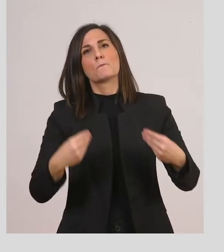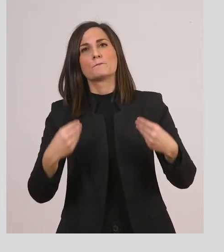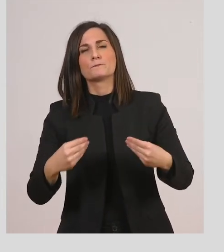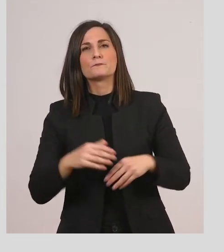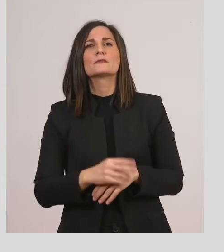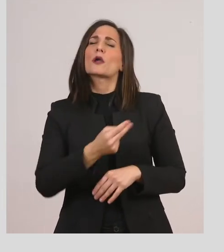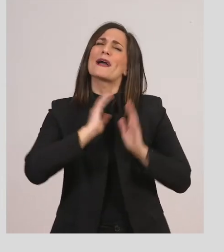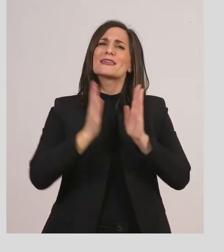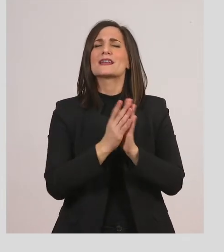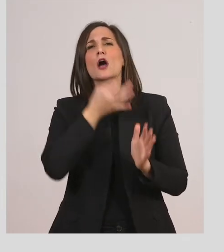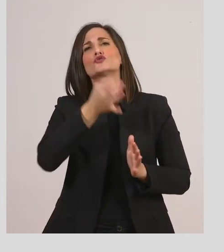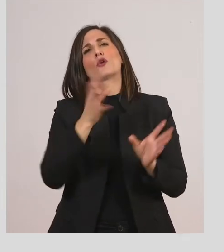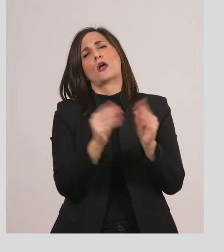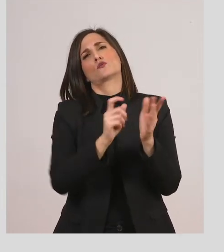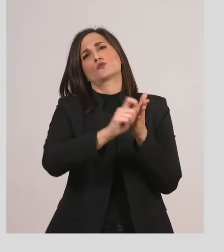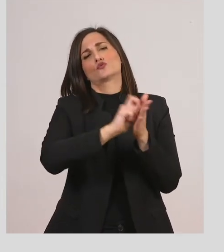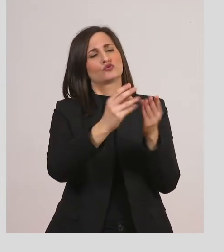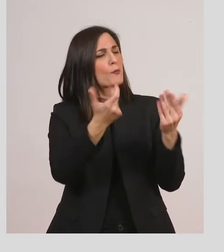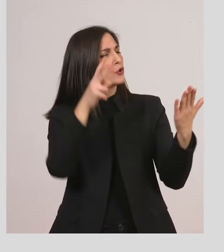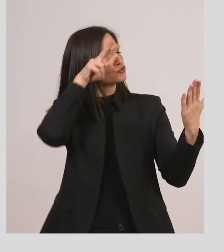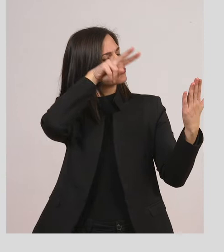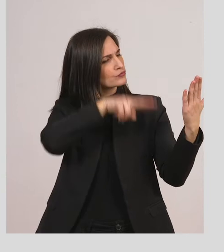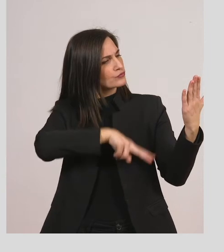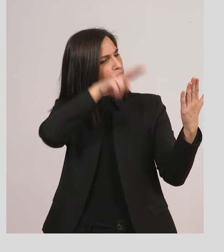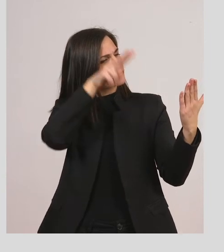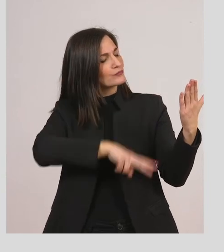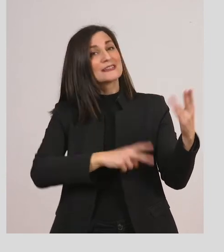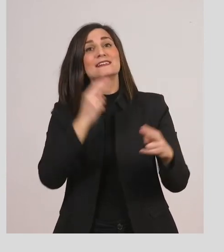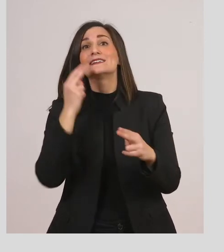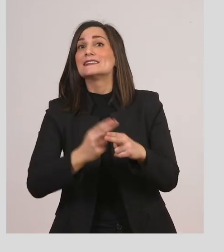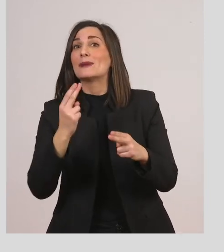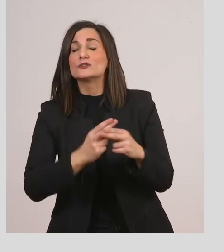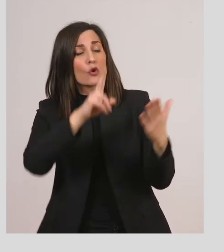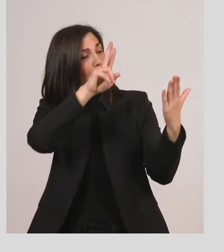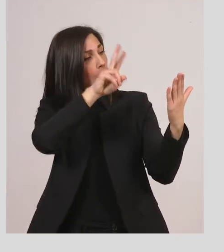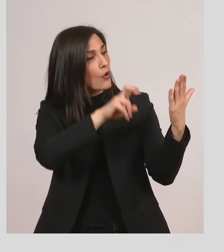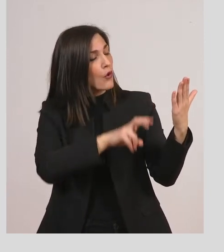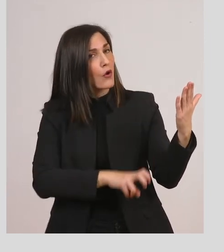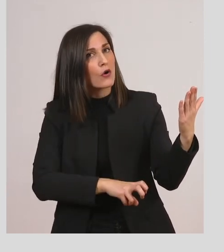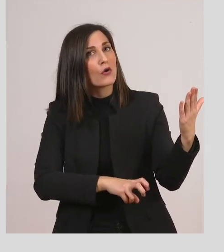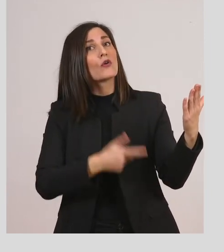Ένα άλλο πολύ σημαντικό είναι ότι πρέπει, ξαναλέω, να ελέγχουμε αν αυτά τα οποία γράφουμε ανταποκρίνονται,